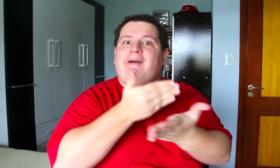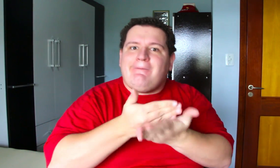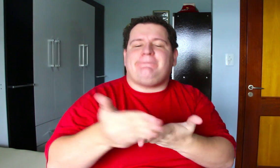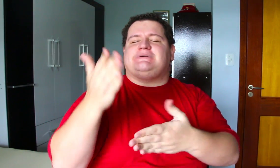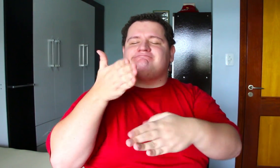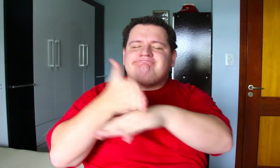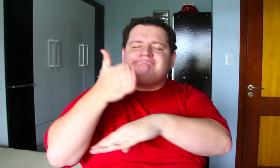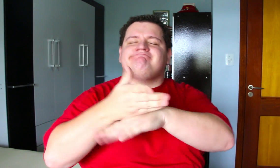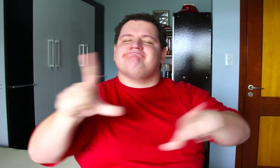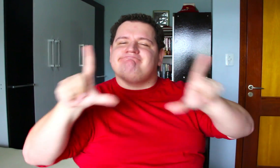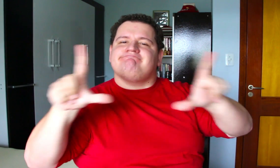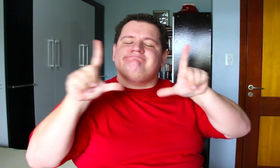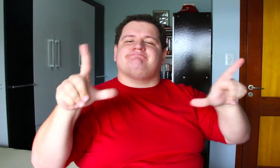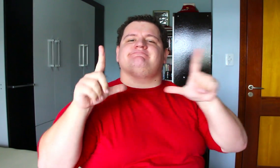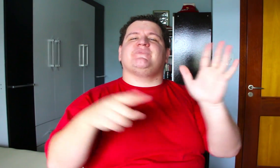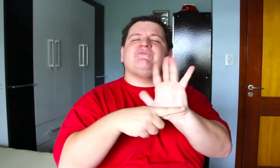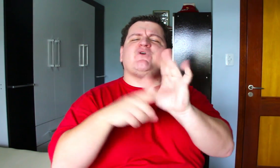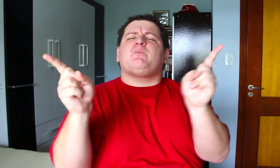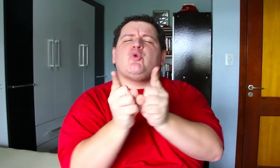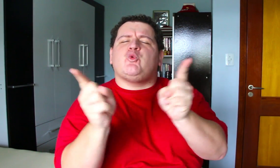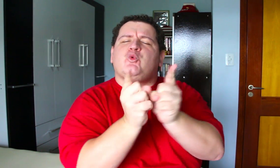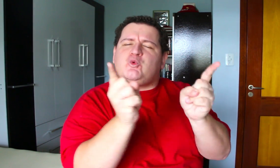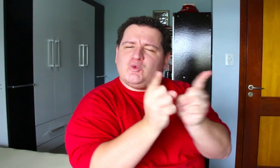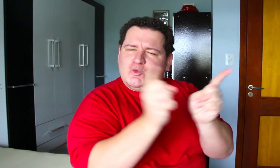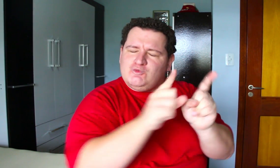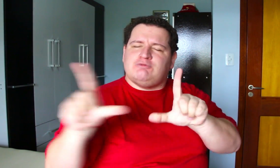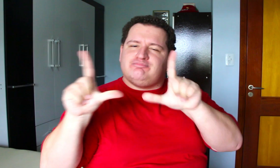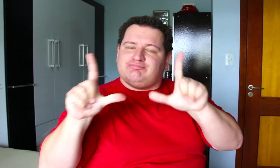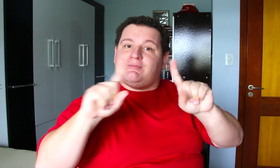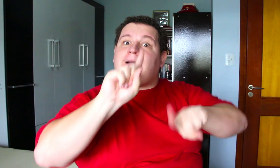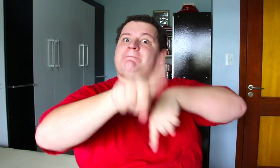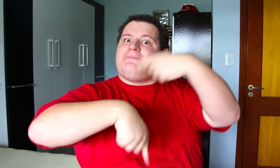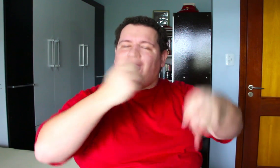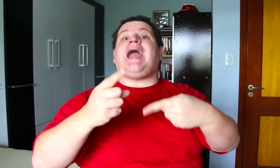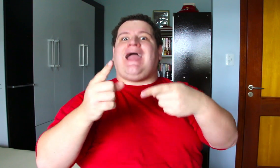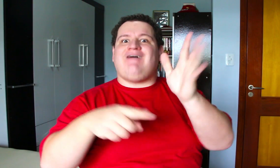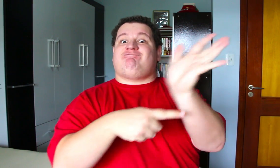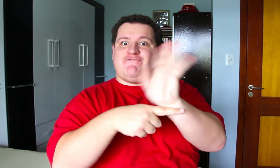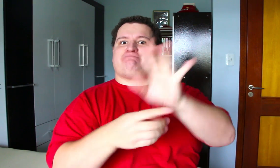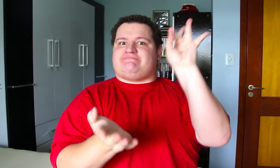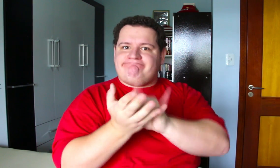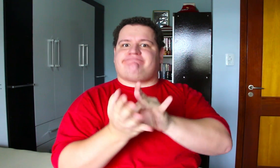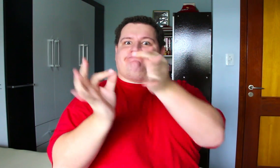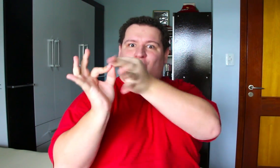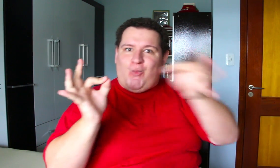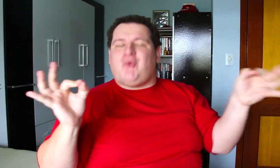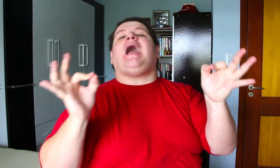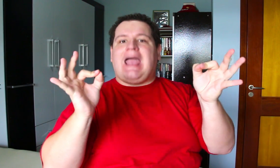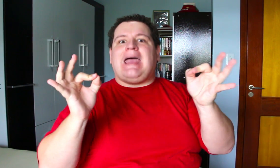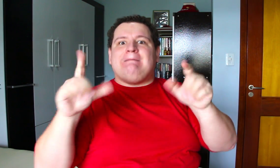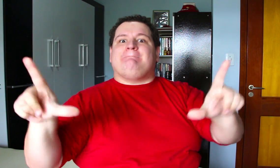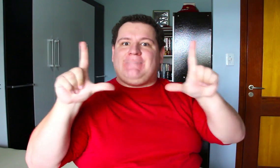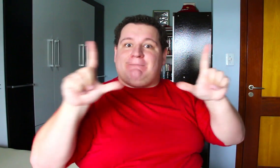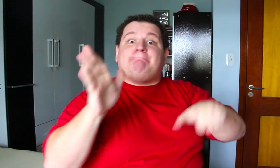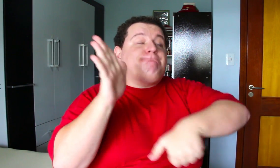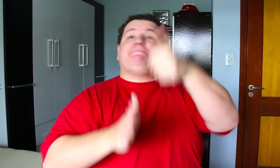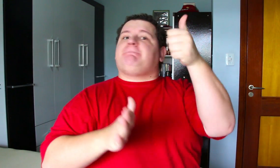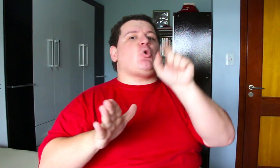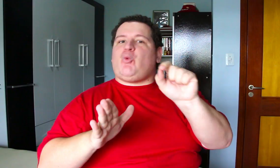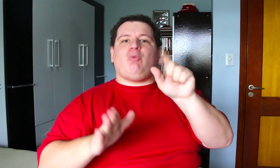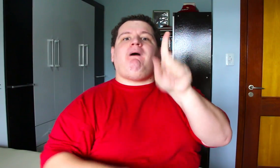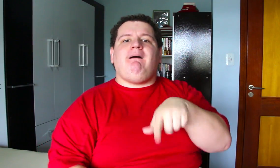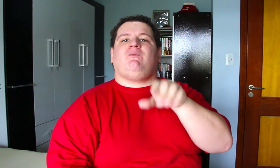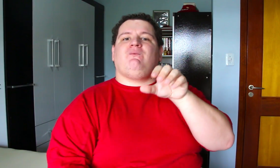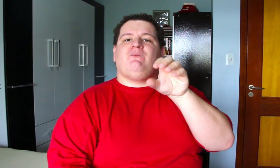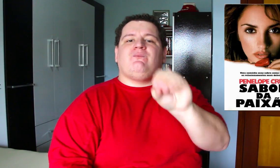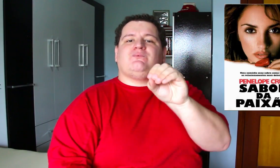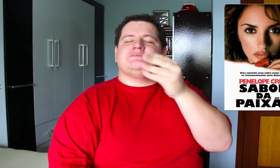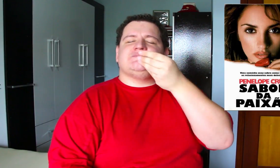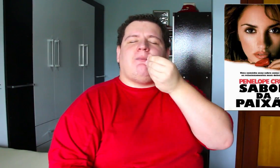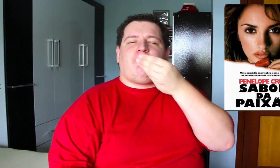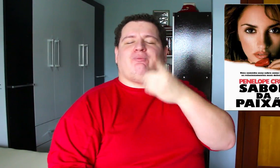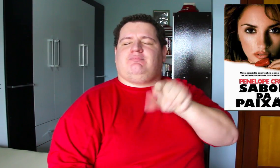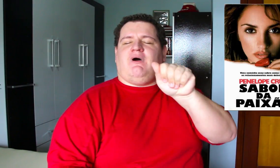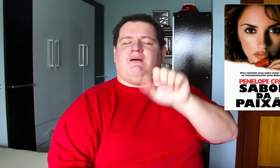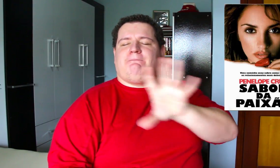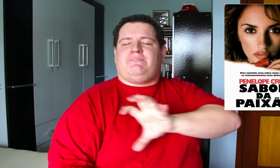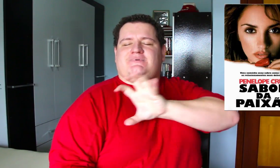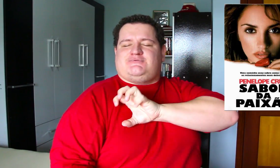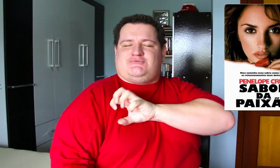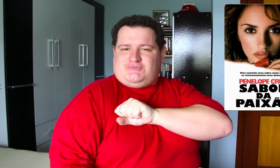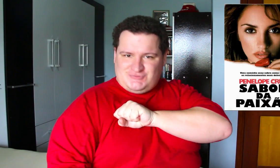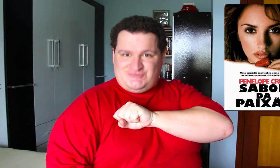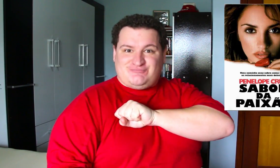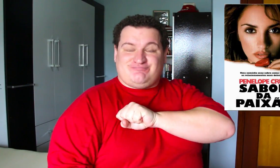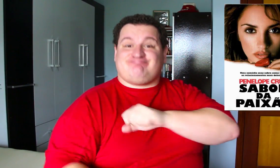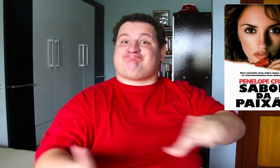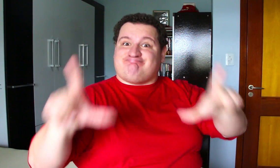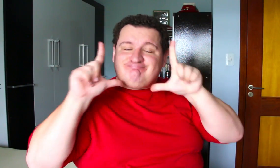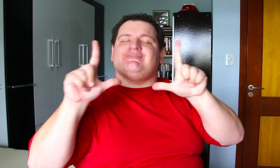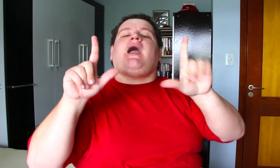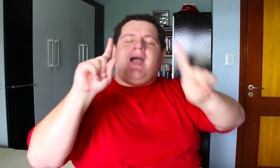Foi participando em curtas-metragens e longas, o primeiro foi O Sabor da Paixão,